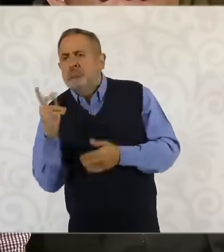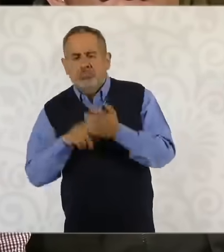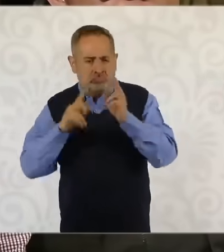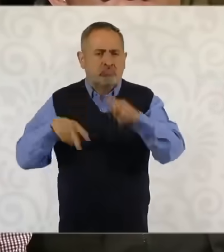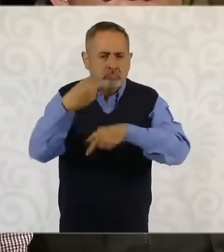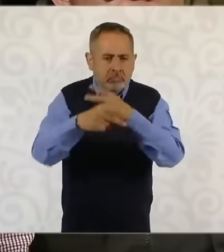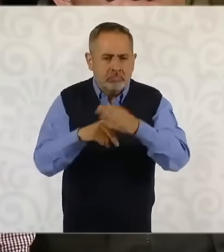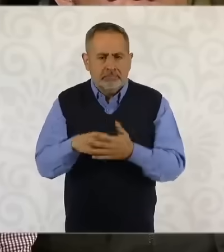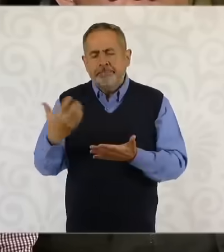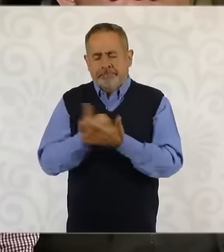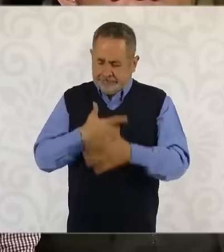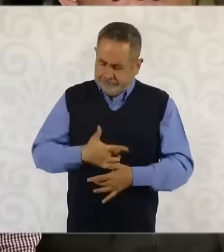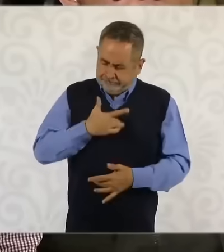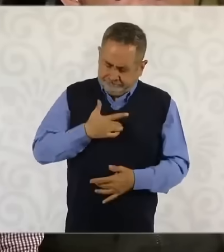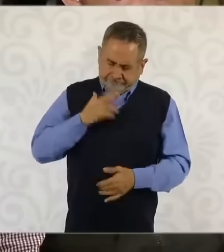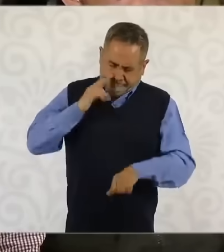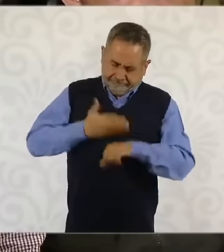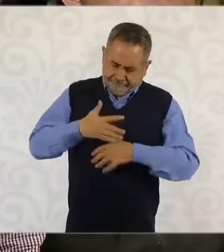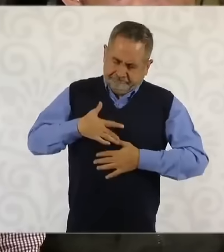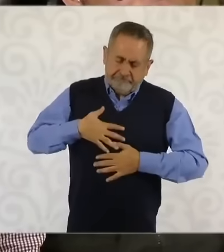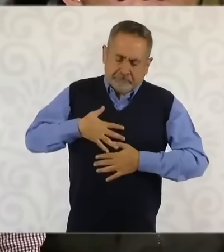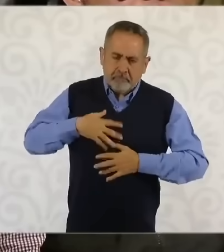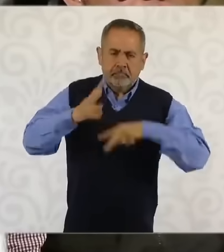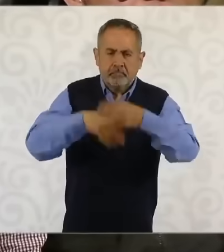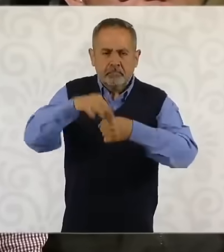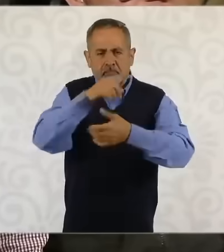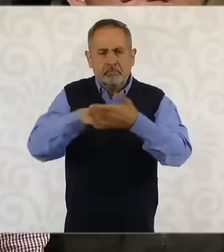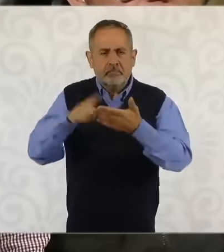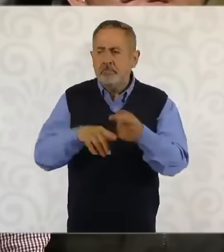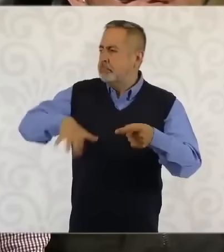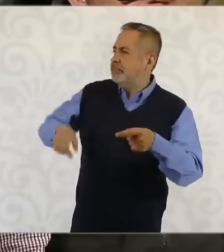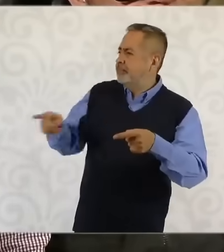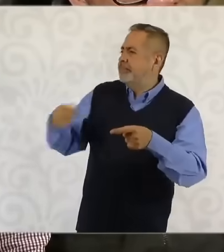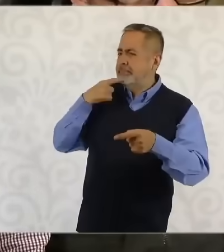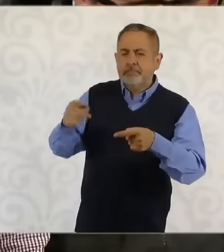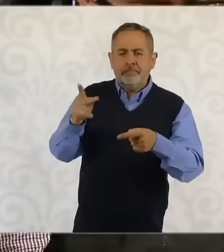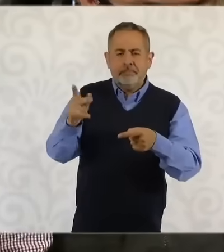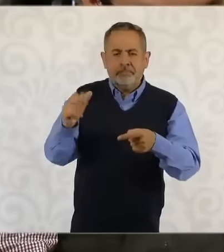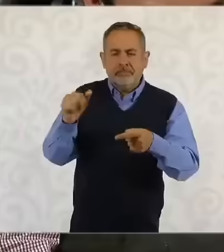gana el civismo de repente ¿no y y es más ahí está diciendo el páramo que anularon las boletas un